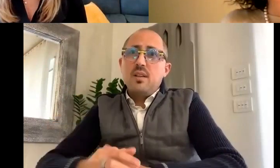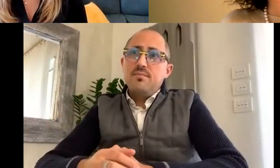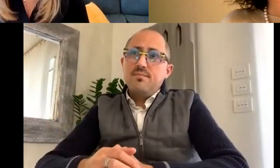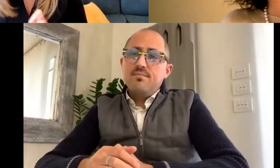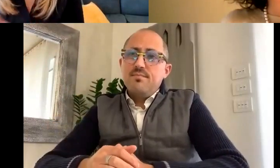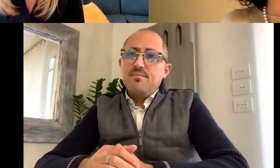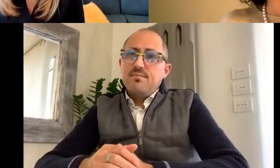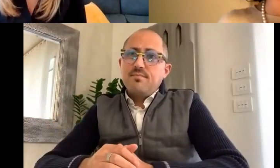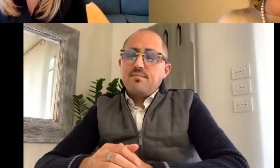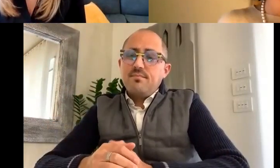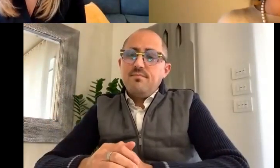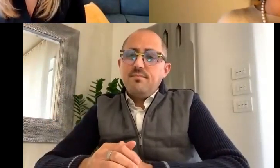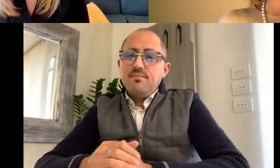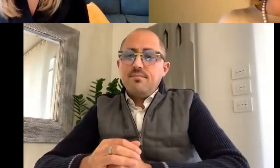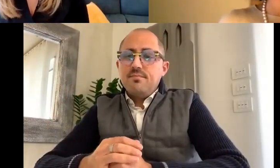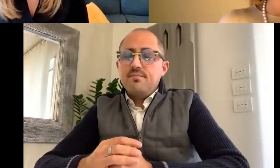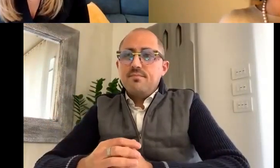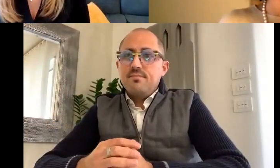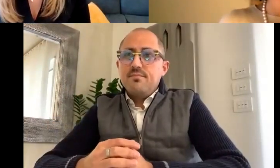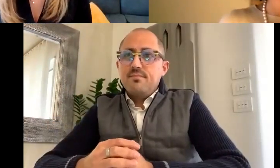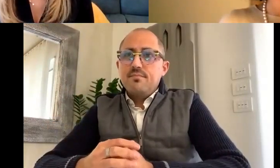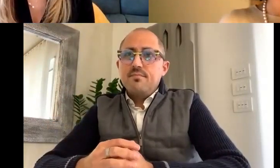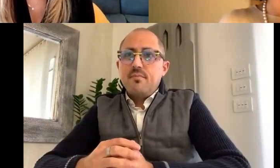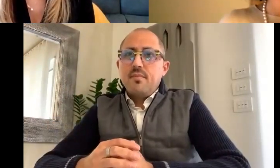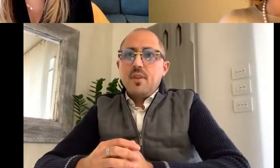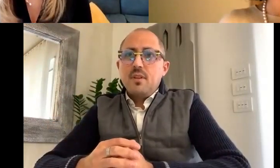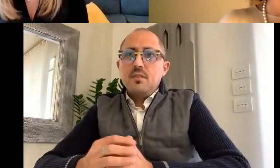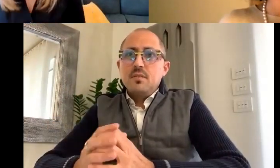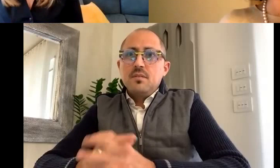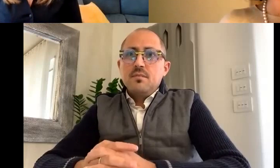ancora oggi qui in Italia ci troviamo indietro per questo mancato riconoscimento.